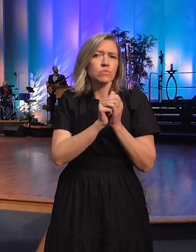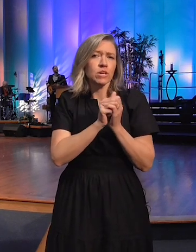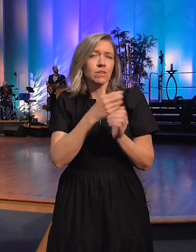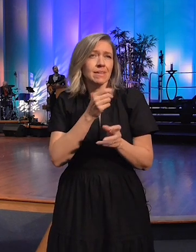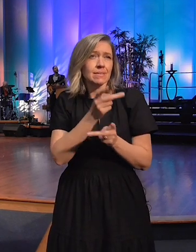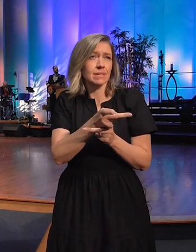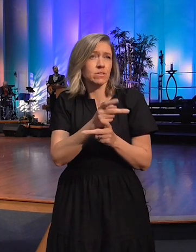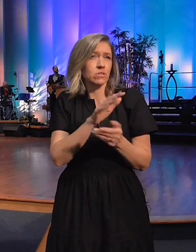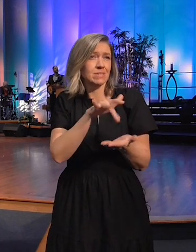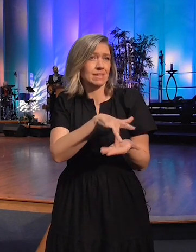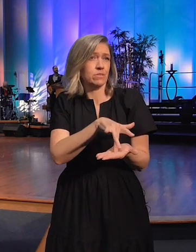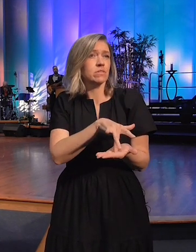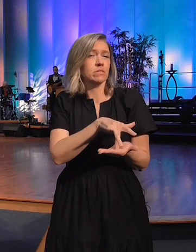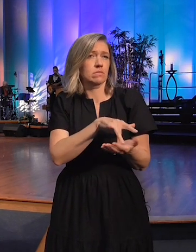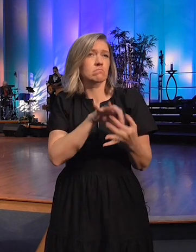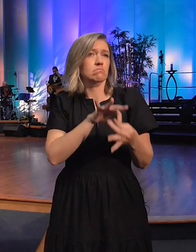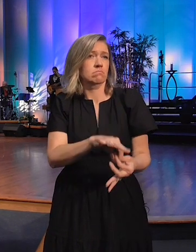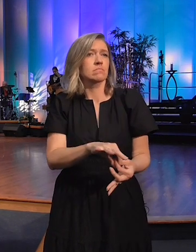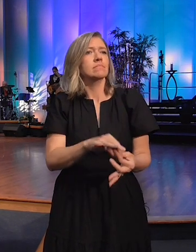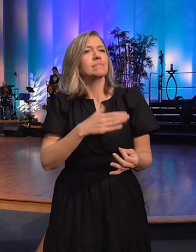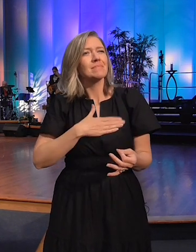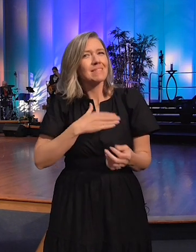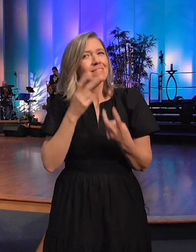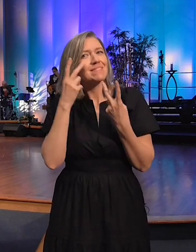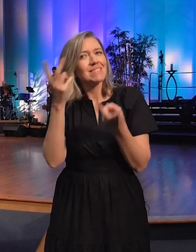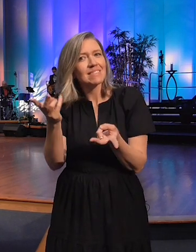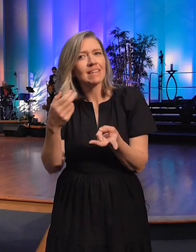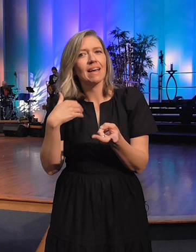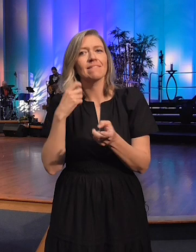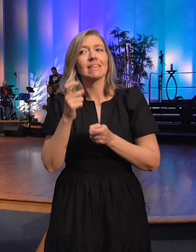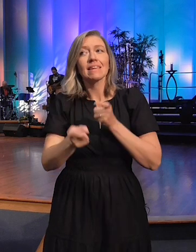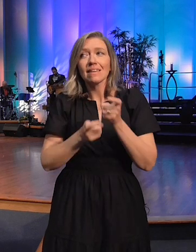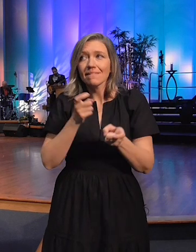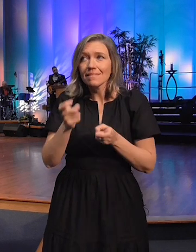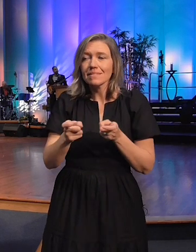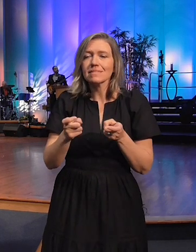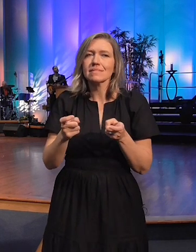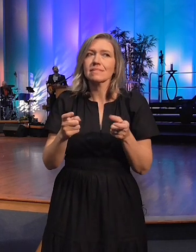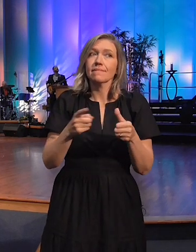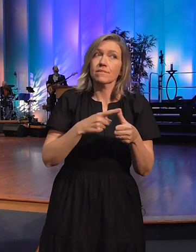visítenos porque tienen algunos regalos por orden de llegada. Me dijeron que entre los sirvientes